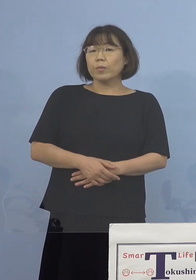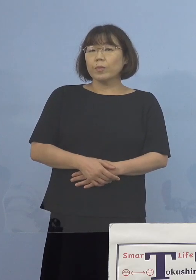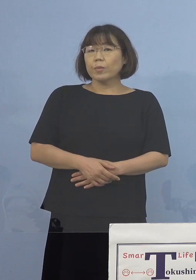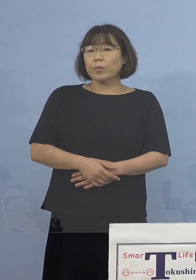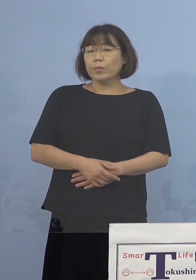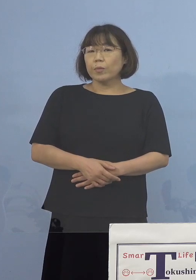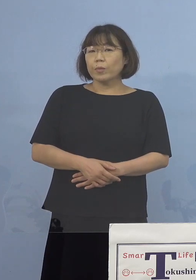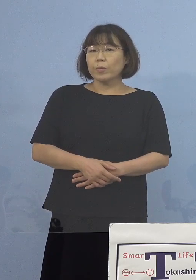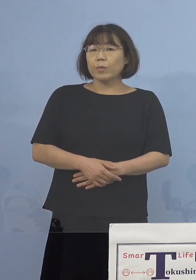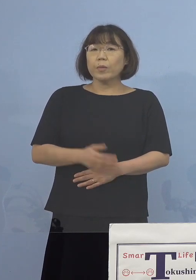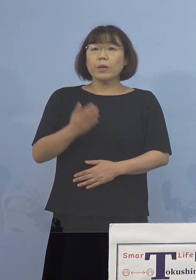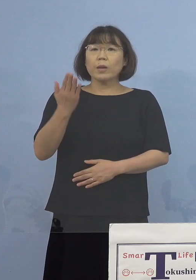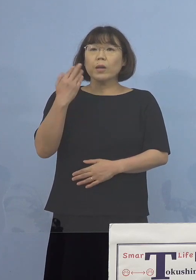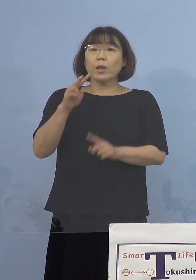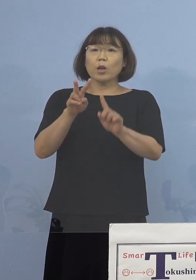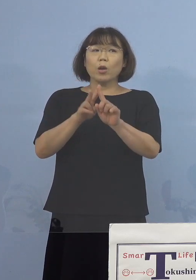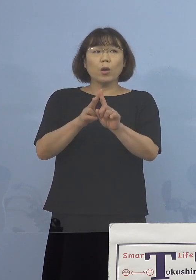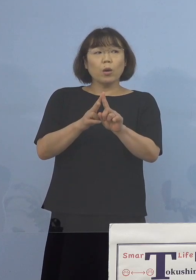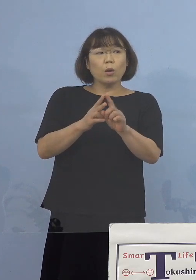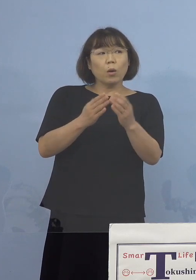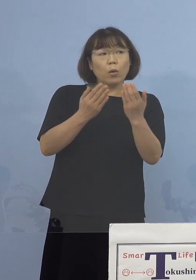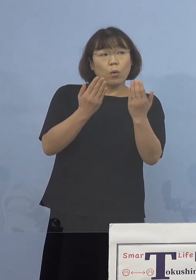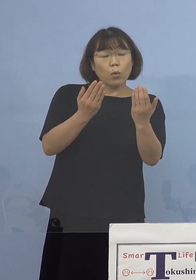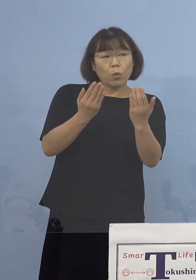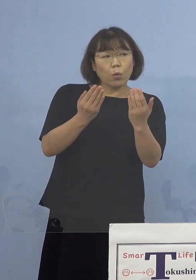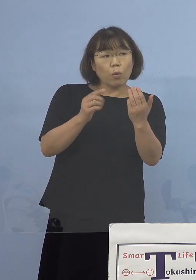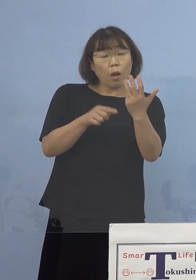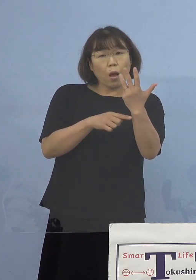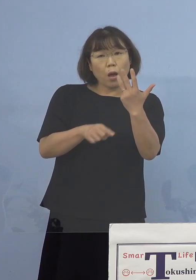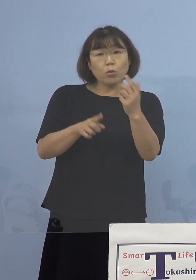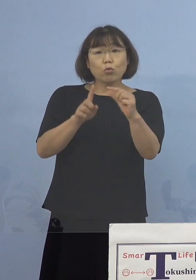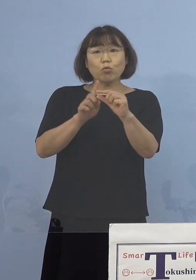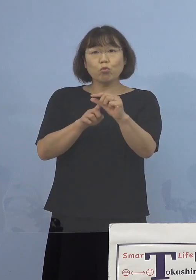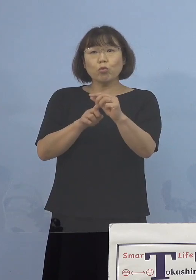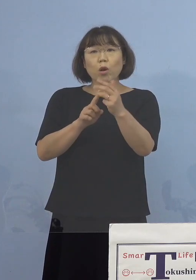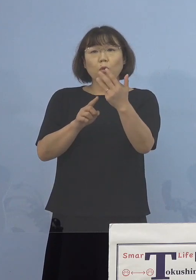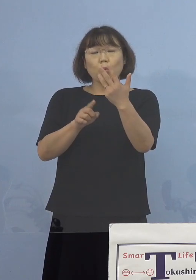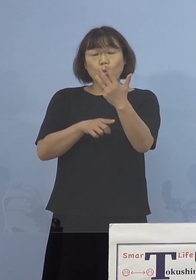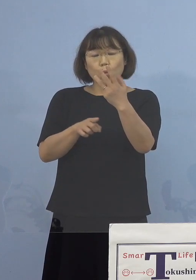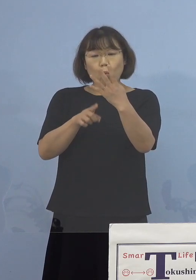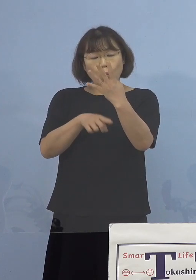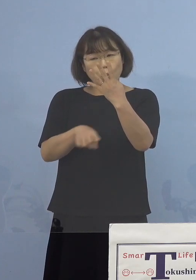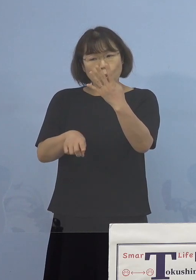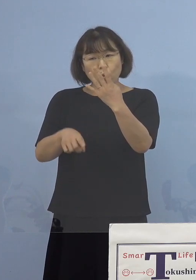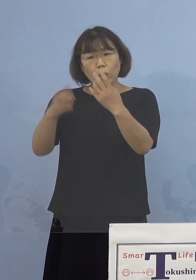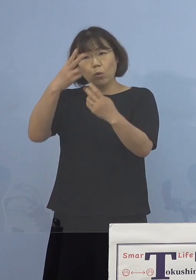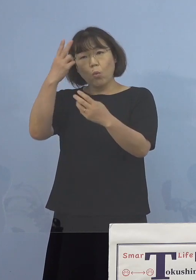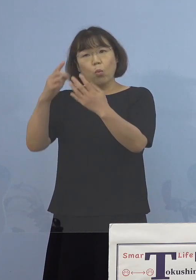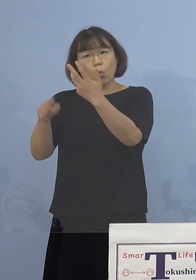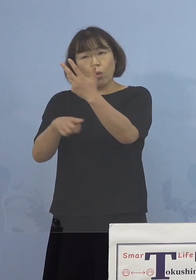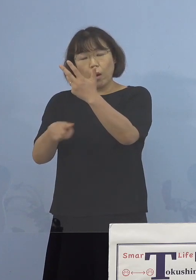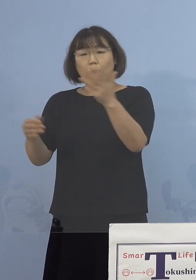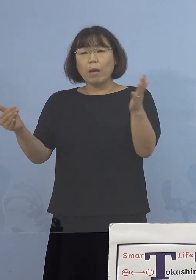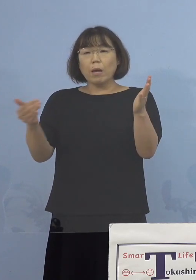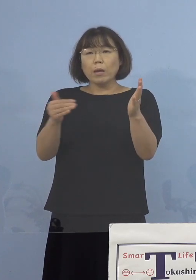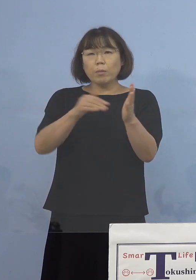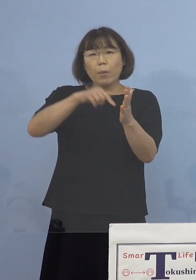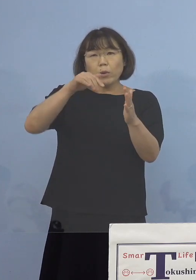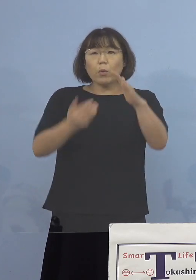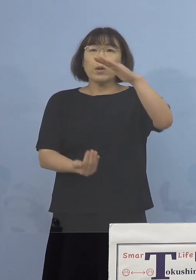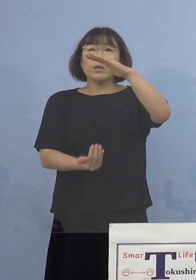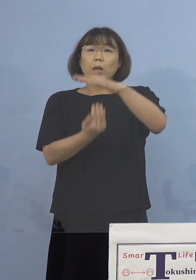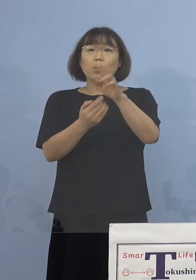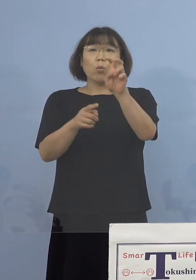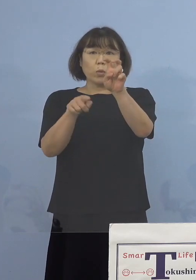先ほど小学校8人、中学校4人、高校生8人 過去最高20人とおっしゃっていたんですけど